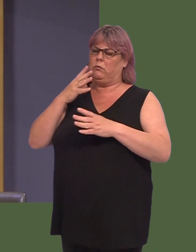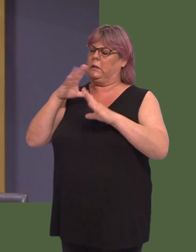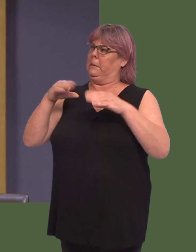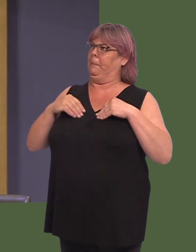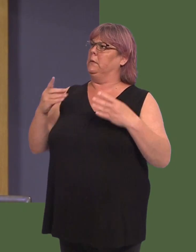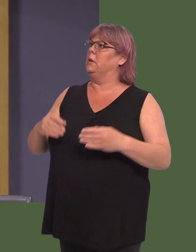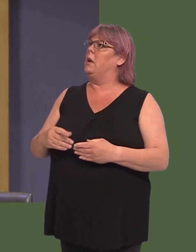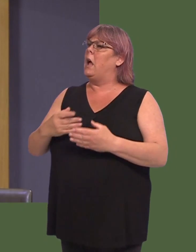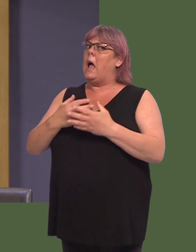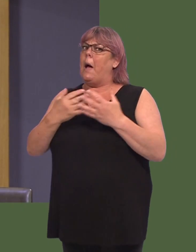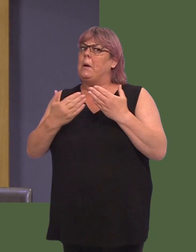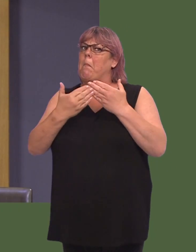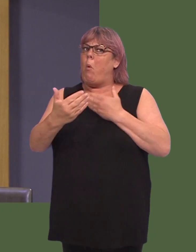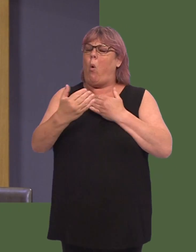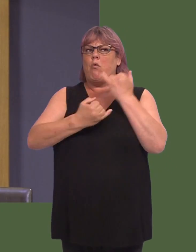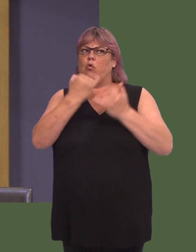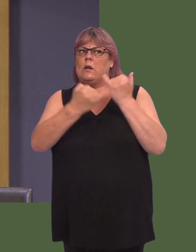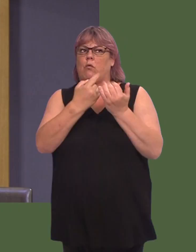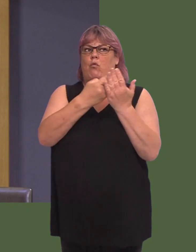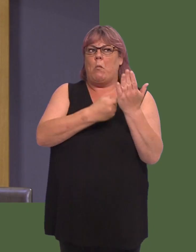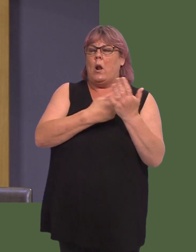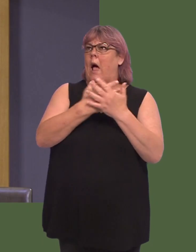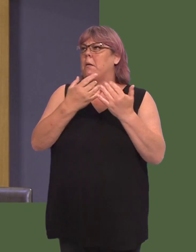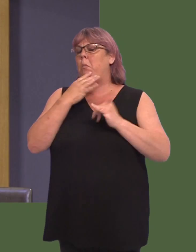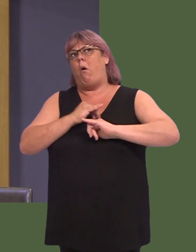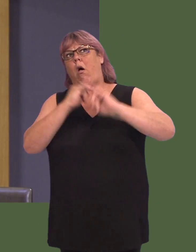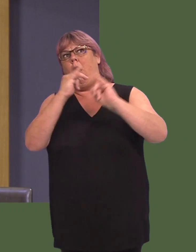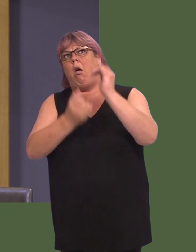eu hangen cyn i chi dderbyn bod y sefyllfa fel ag y mae hi yn anghynaliadwy a'i bod hi'n